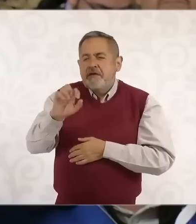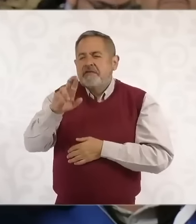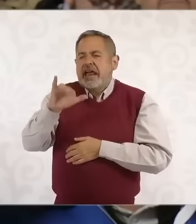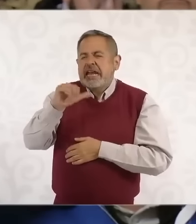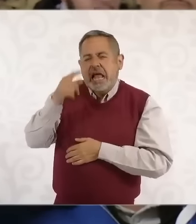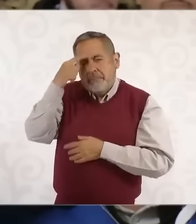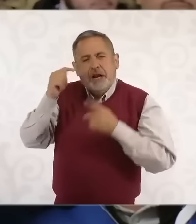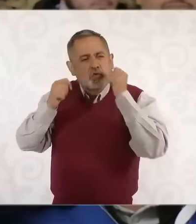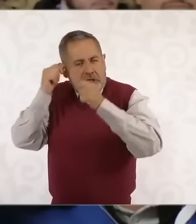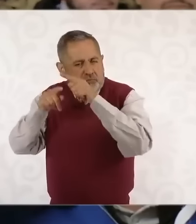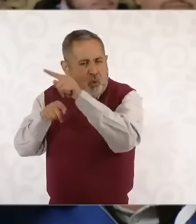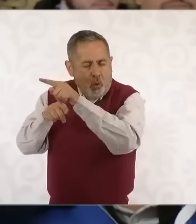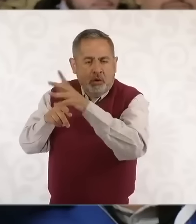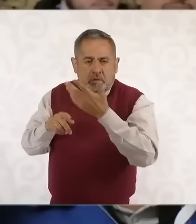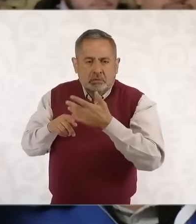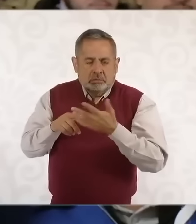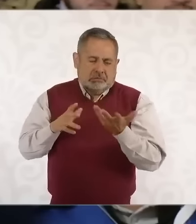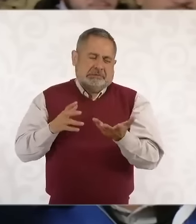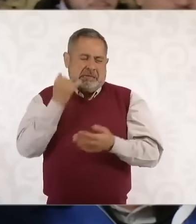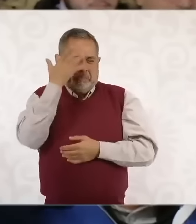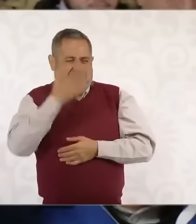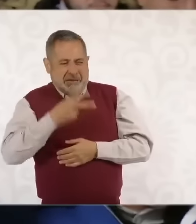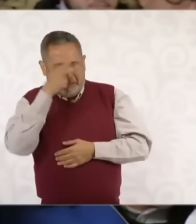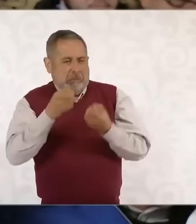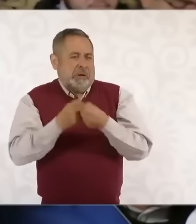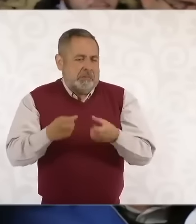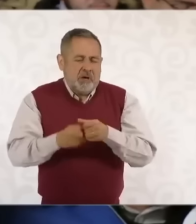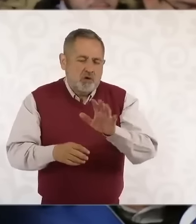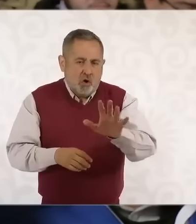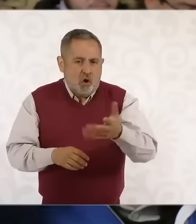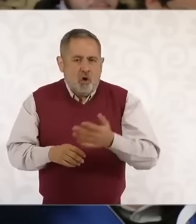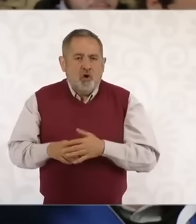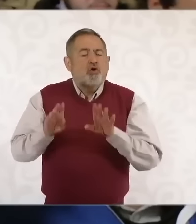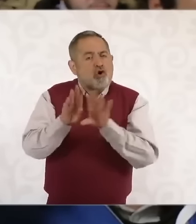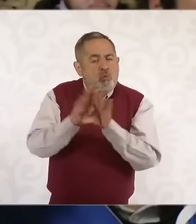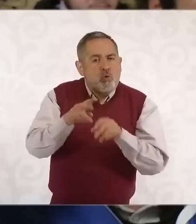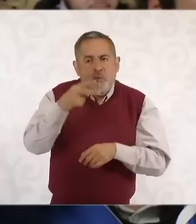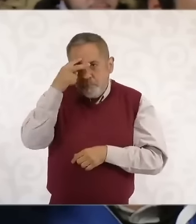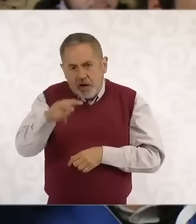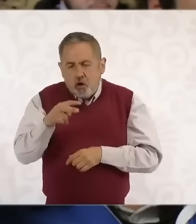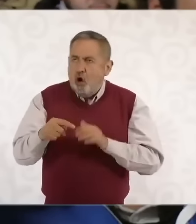de nuestro país como ha pasado en anteriores ferias? ¿Cómo capitalizará nuestro país en la